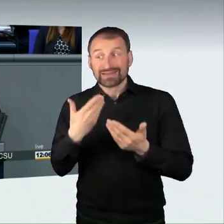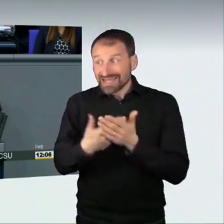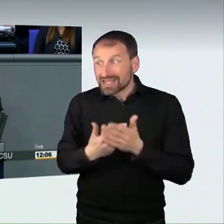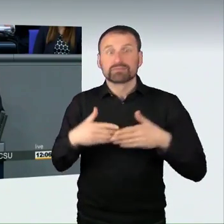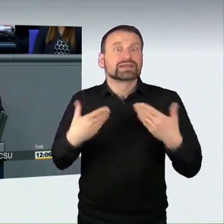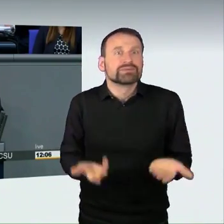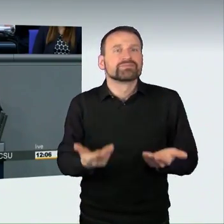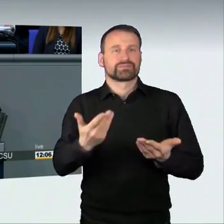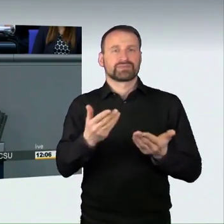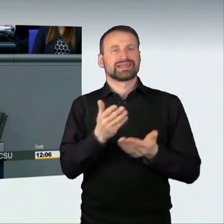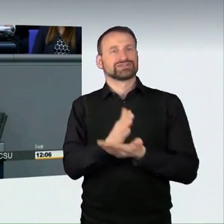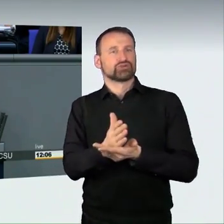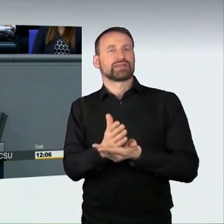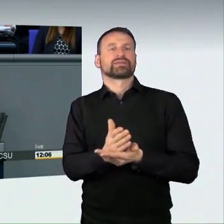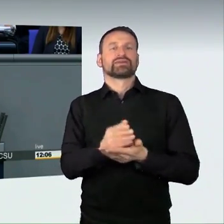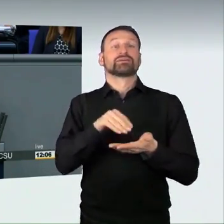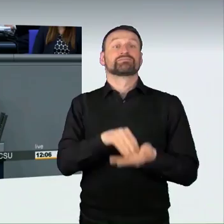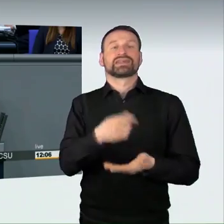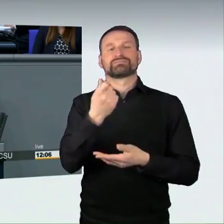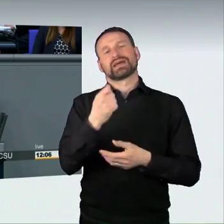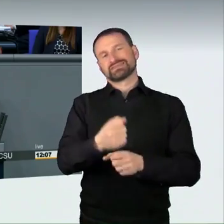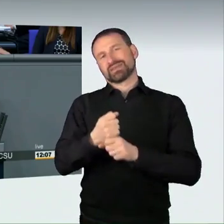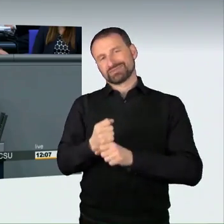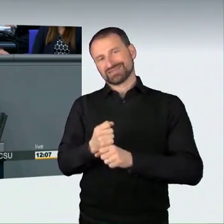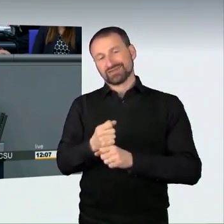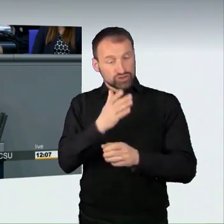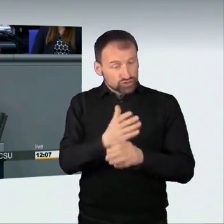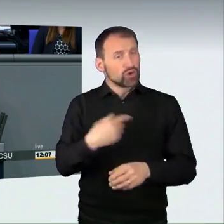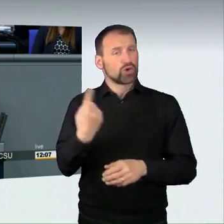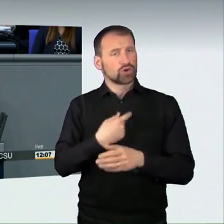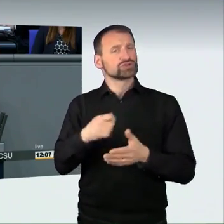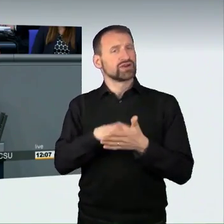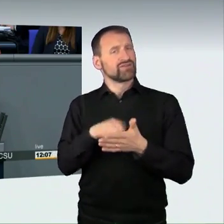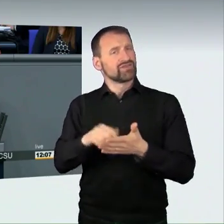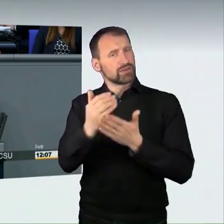Das stand schon in unserem Wahlprogramm und in unserem Koalitionsprogramm.